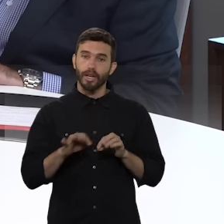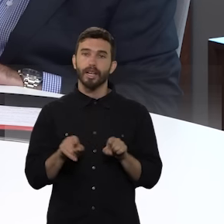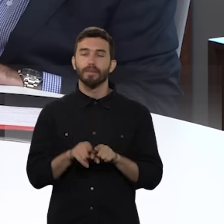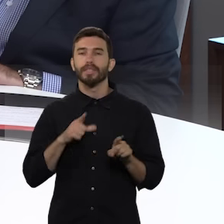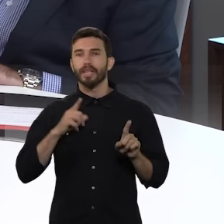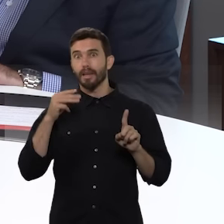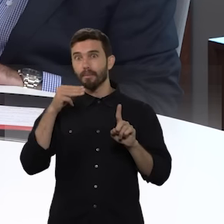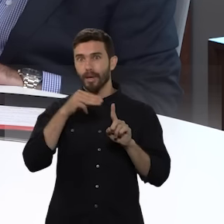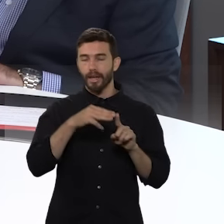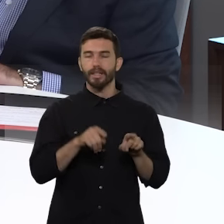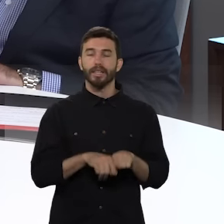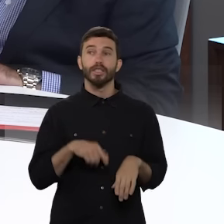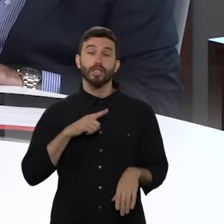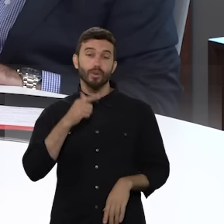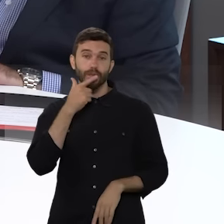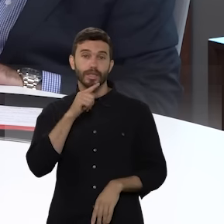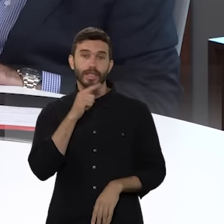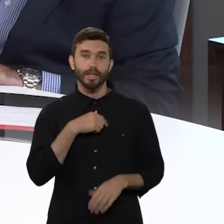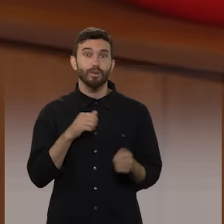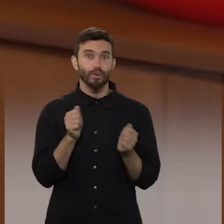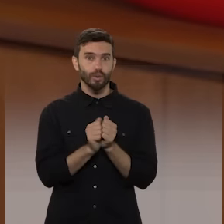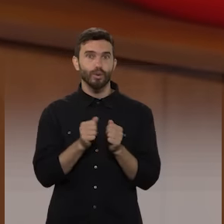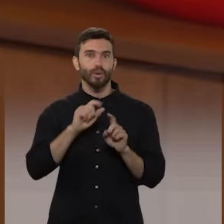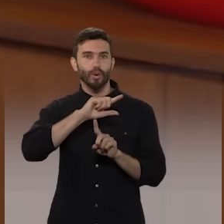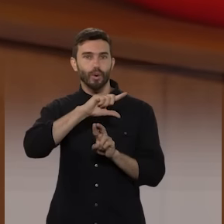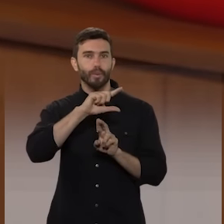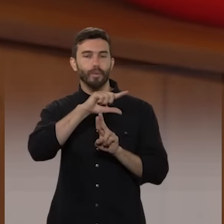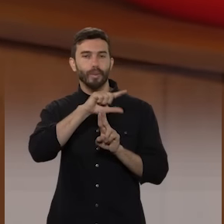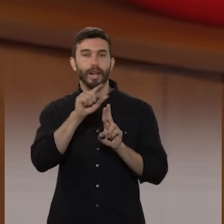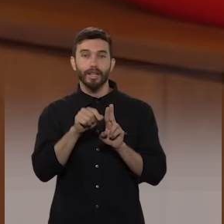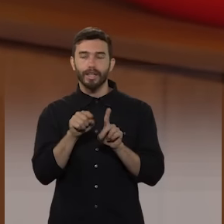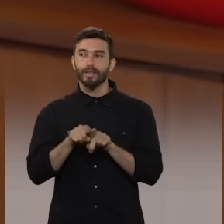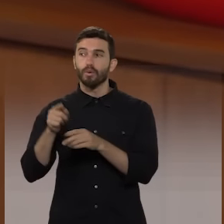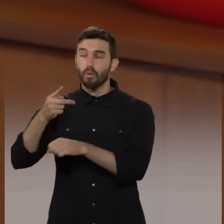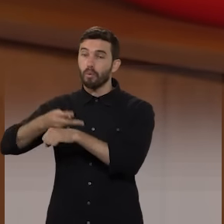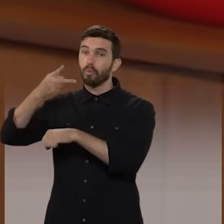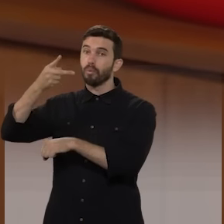nós acabamos de ser premiado, aliás junto com o Bradesco, pela Controladoria Geral da União, foi